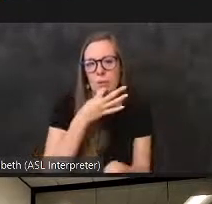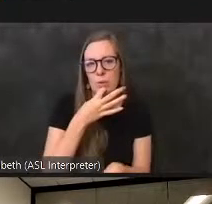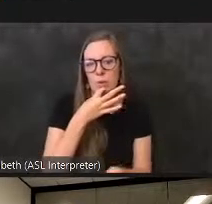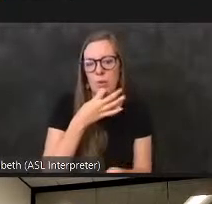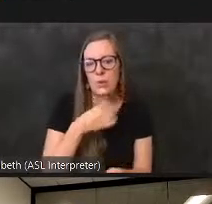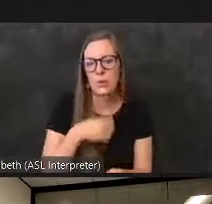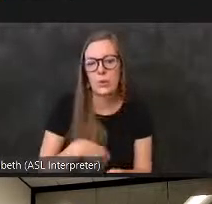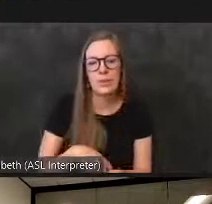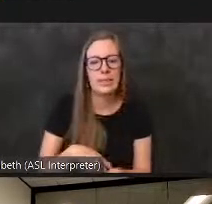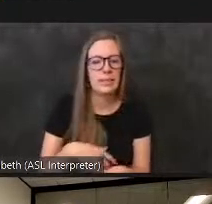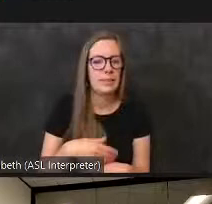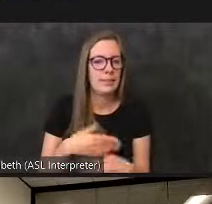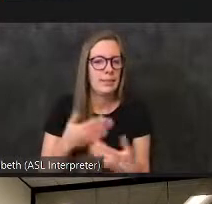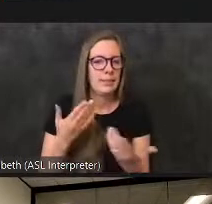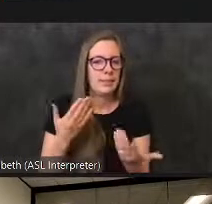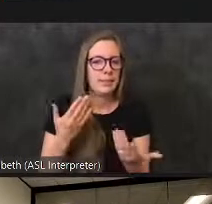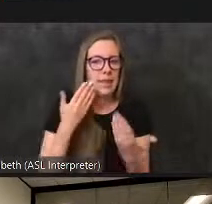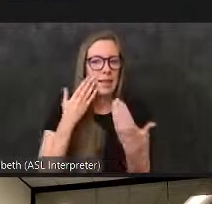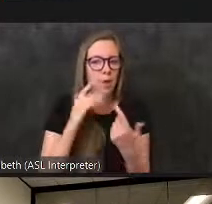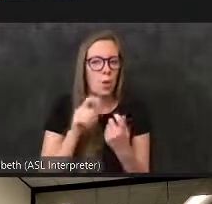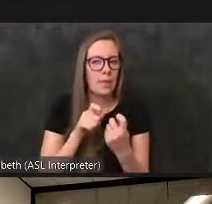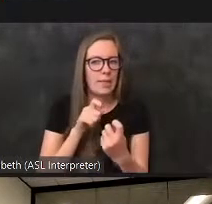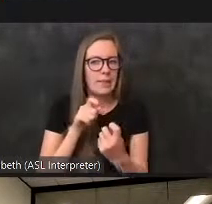Y no estoy exactamente segura cuál es la